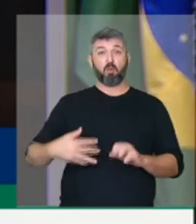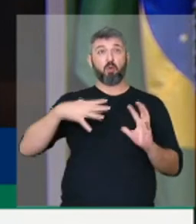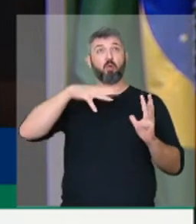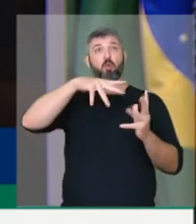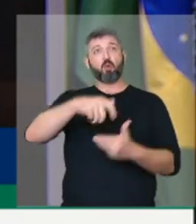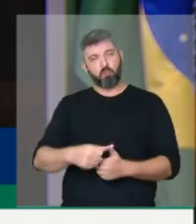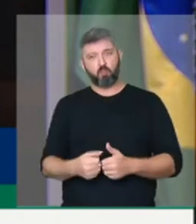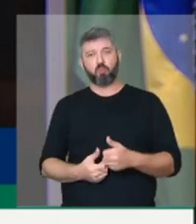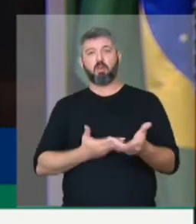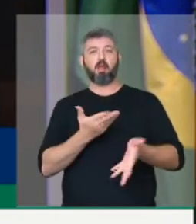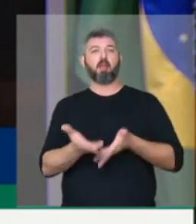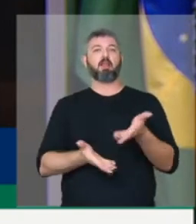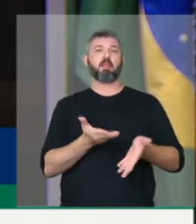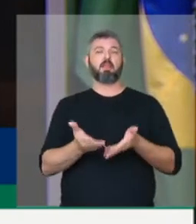DE SAÚDE PÚBLICA DO MUNDO